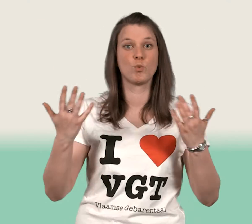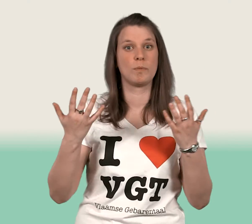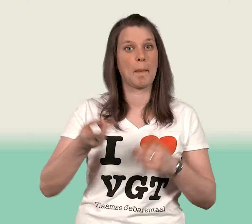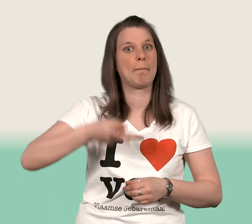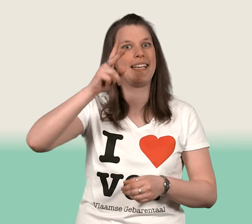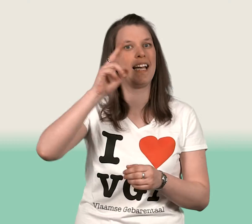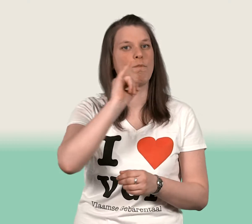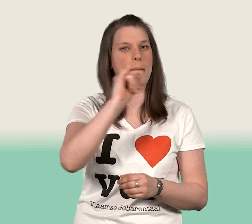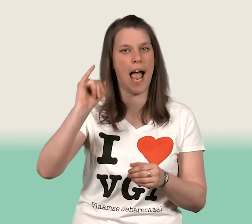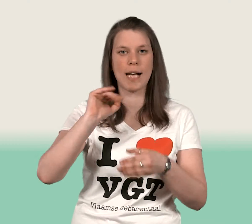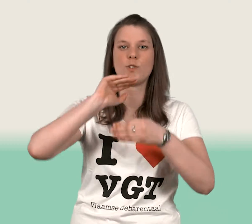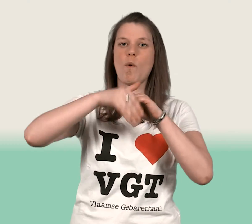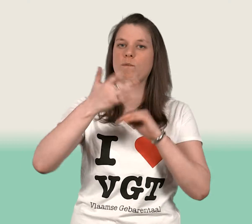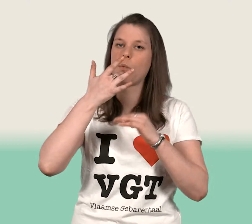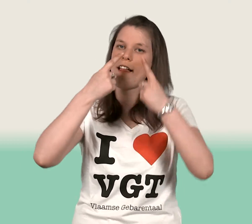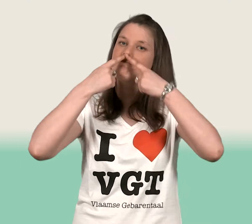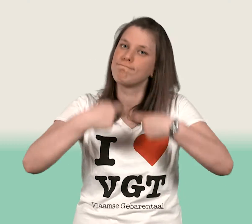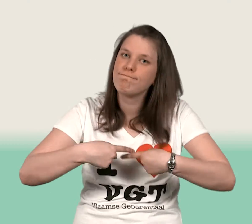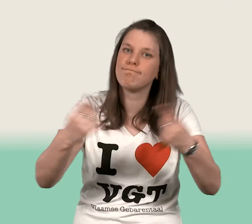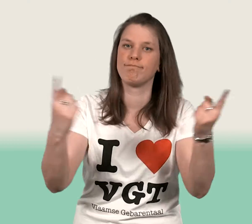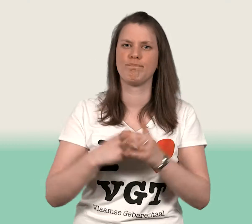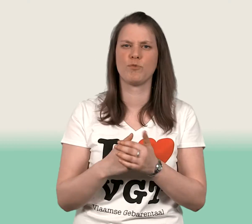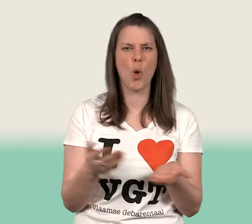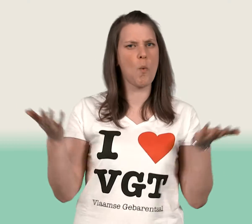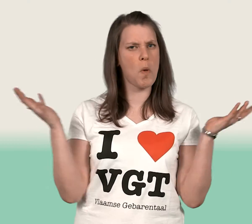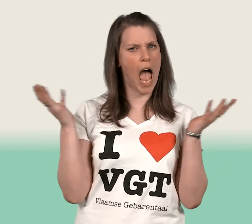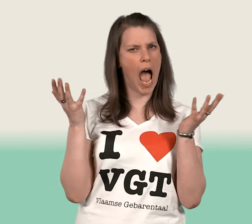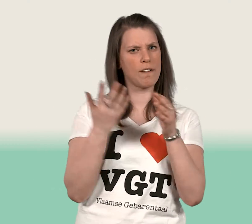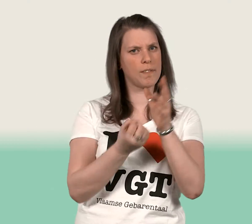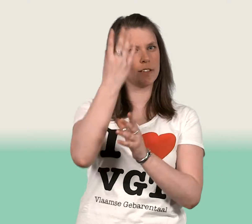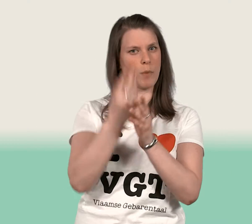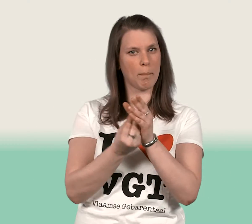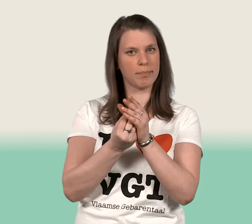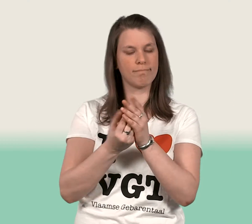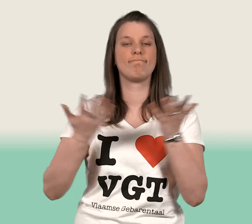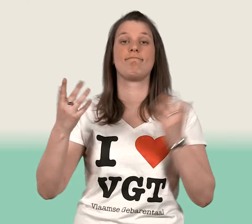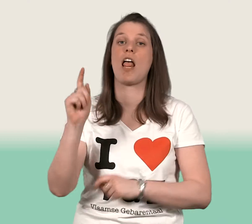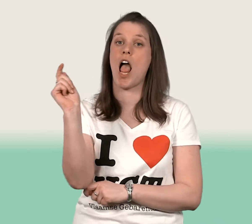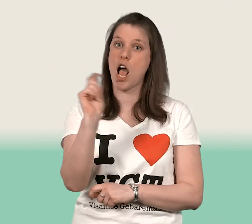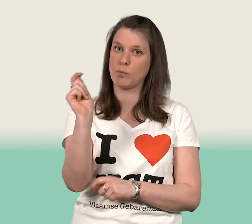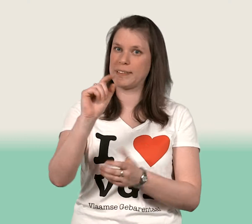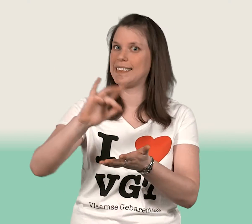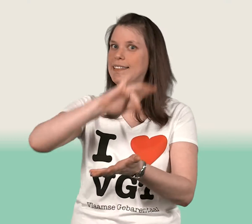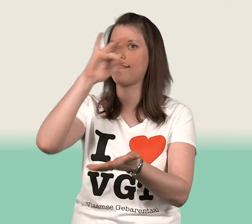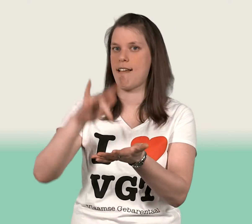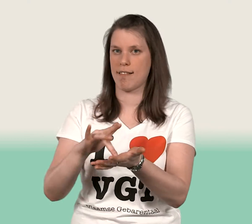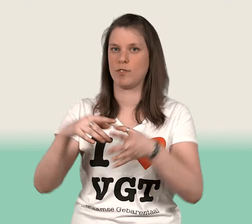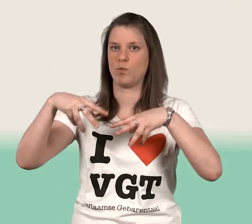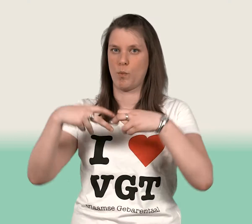Hier vind je verschillende informatie over de flashmob. Flashmob gaat dus door in het station Antwerpen-Centraal.